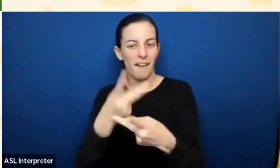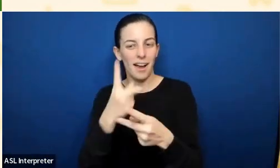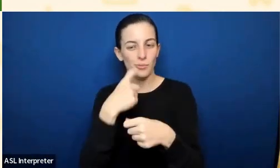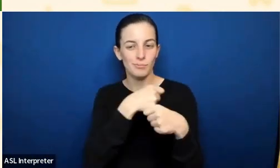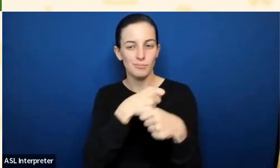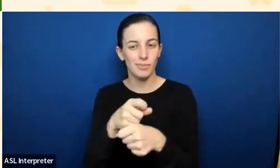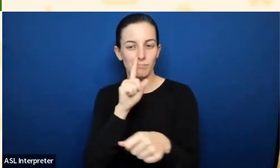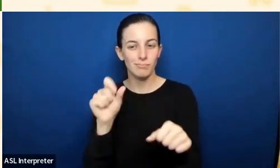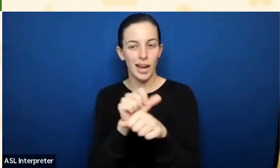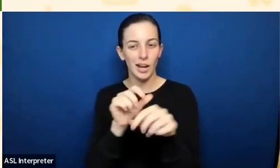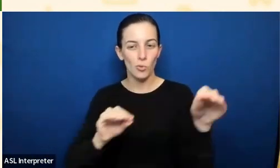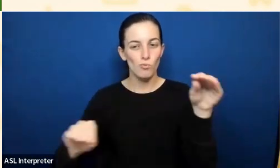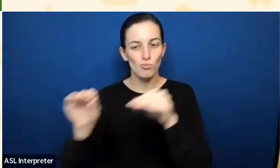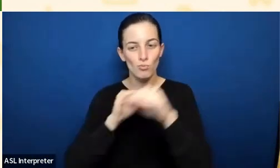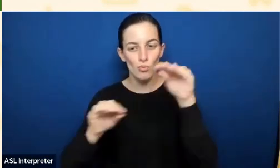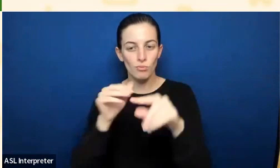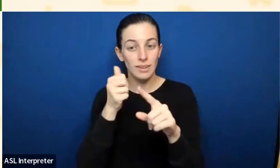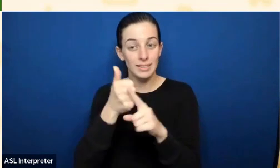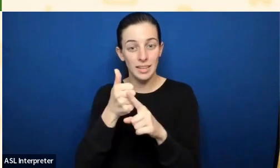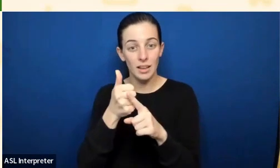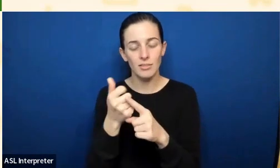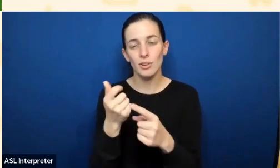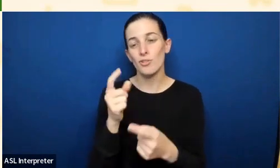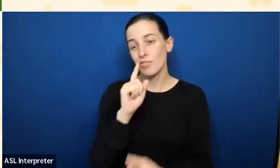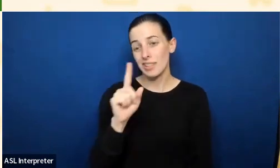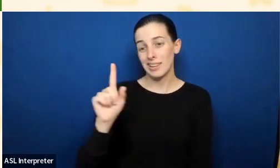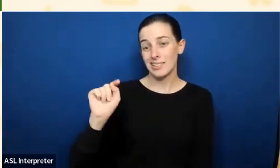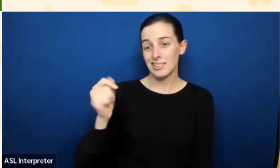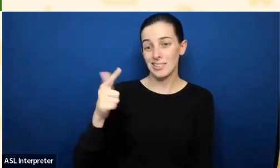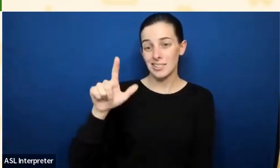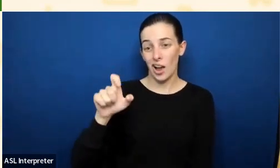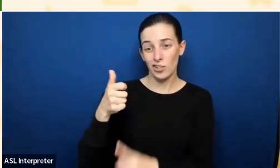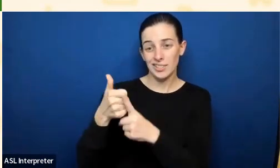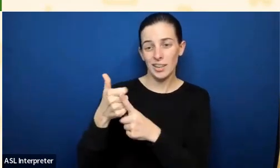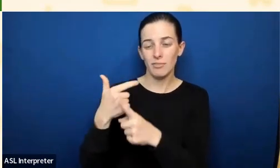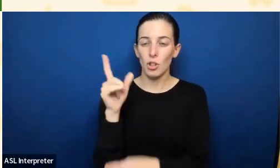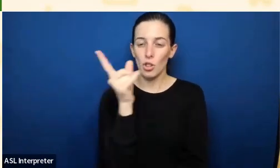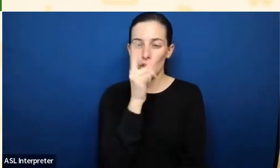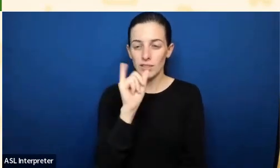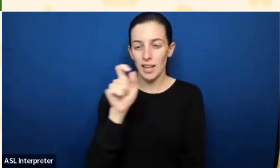de alternancia. Es más bien un botón o casilla de verificación, en realidad a esos se reduce.